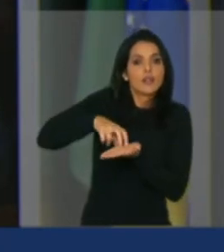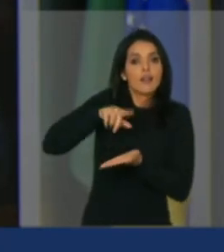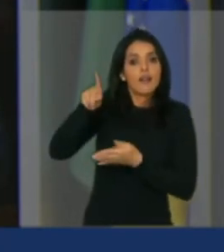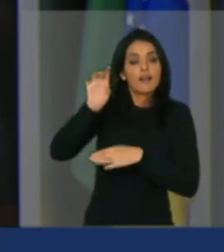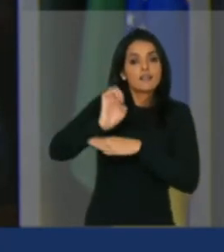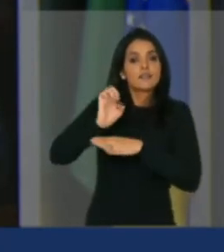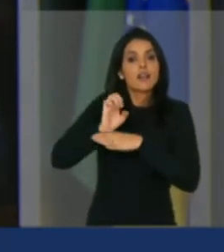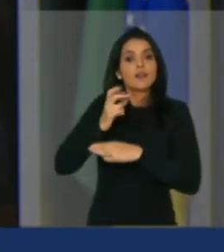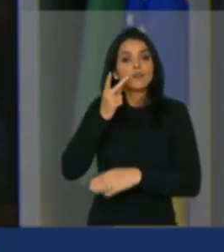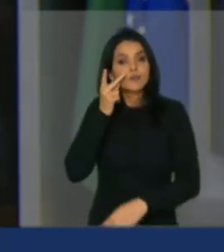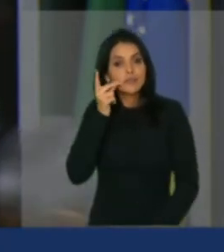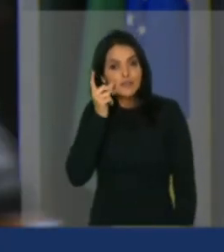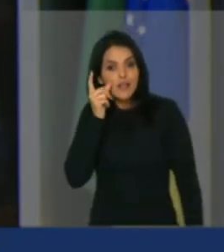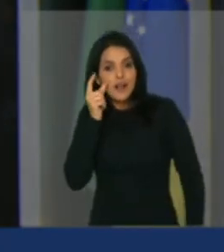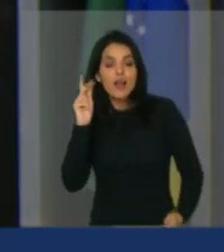NO ESTADO DO CEARÁ, EM QUE A POLÍCIA FEDERAL NUMA AÇÃO